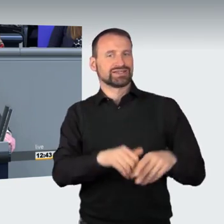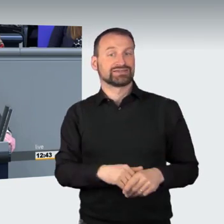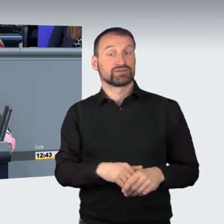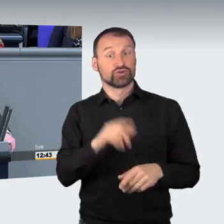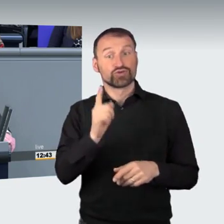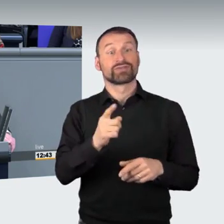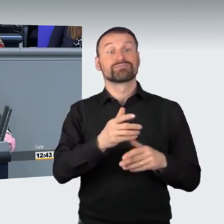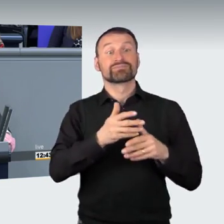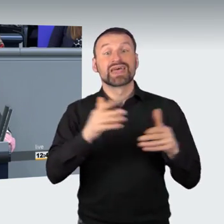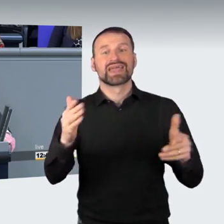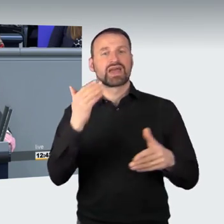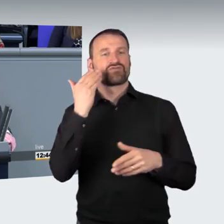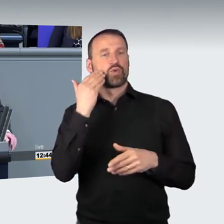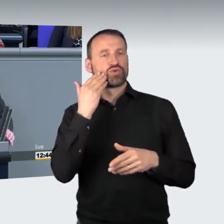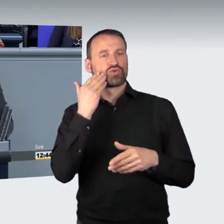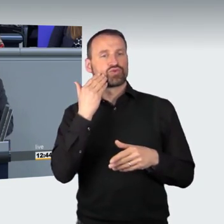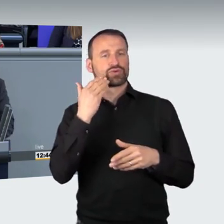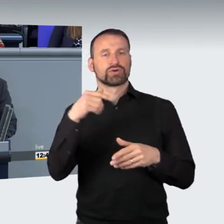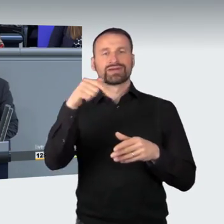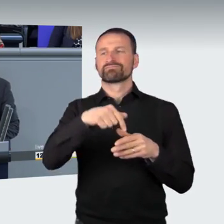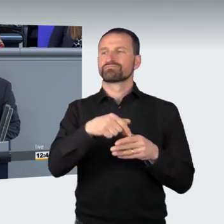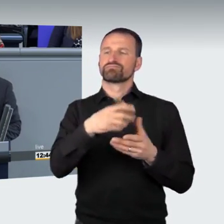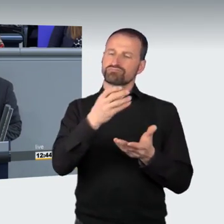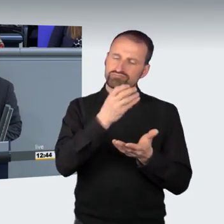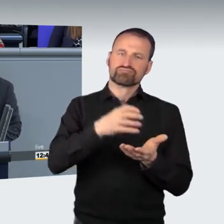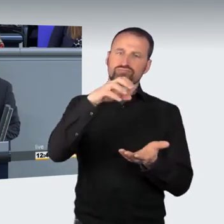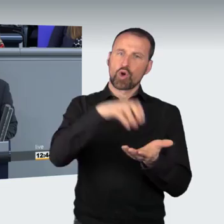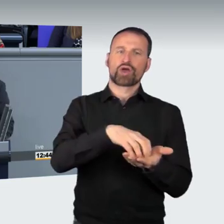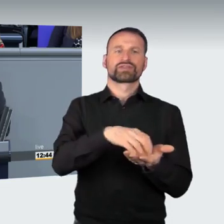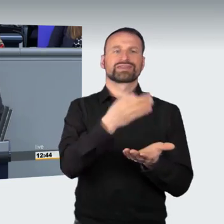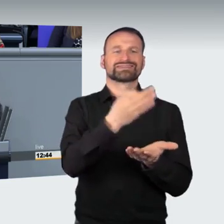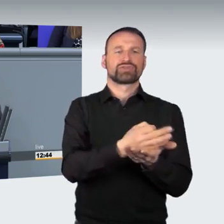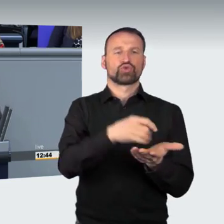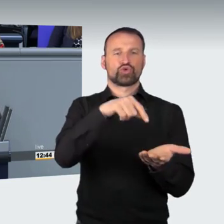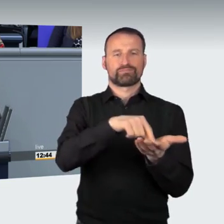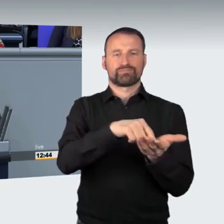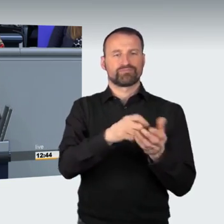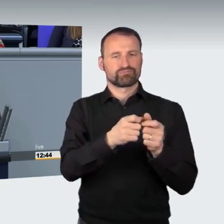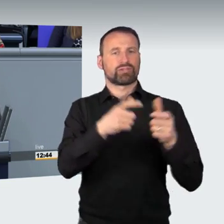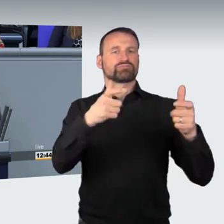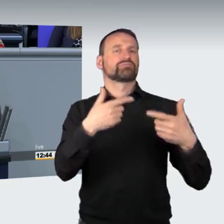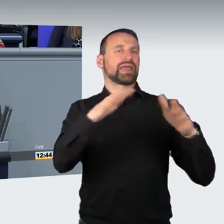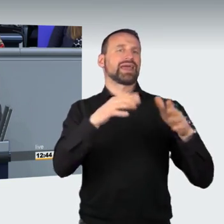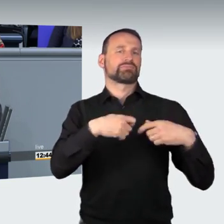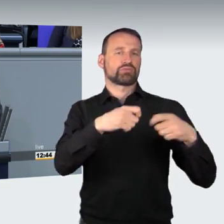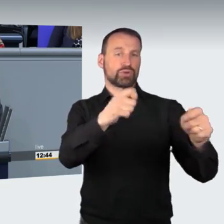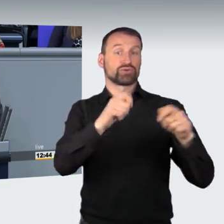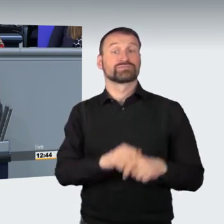Andere Punkte aus dem Bündnis hingegen harren noch einer Umsetzung. Ich denke zum Beispiel an die Entbürokratisierung von Vorschriften